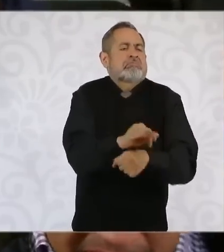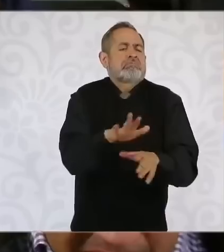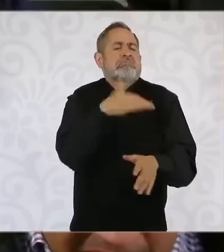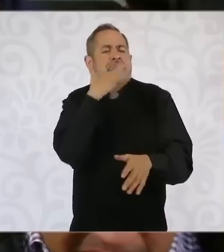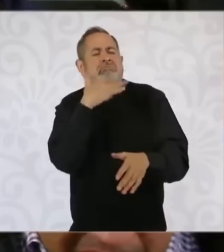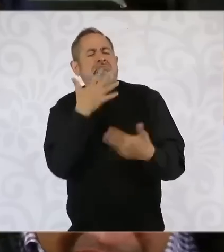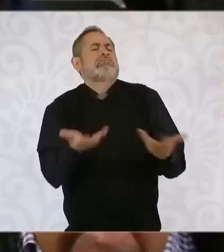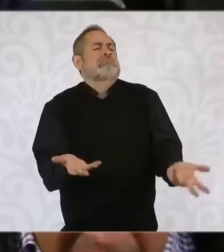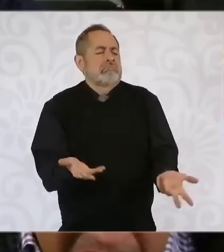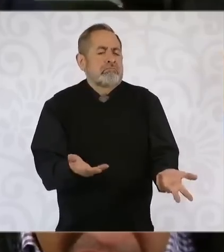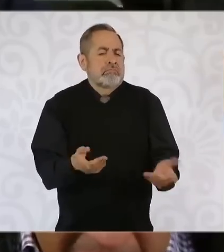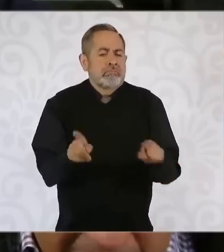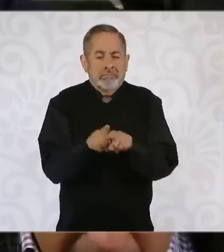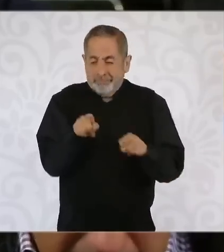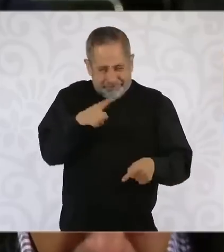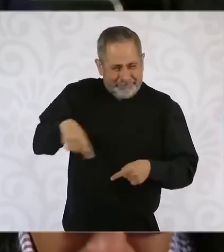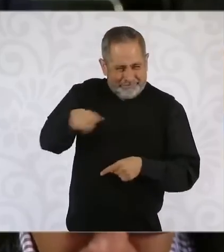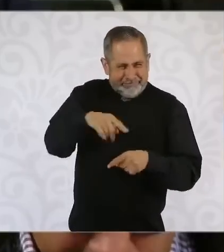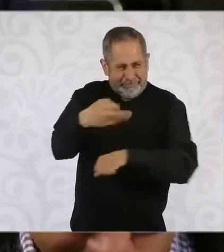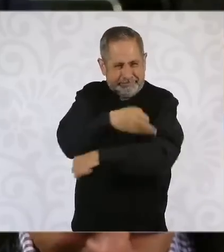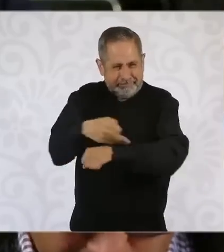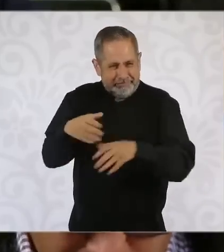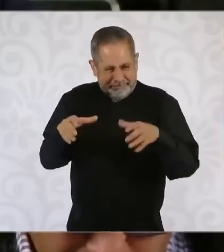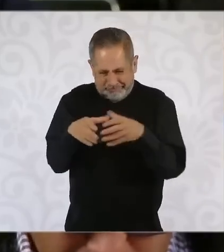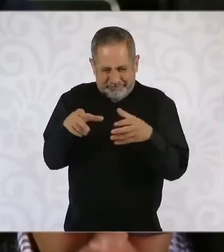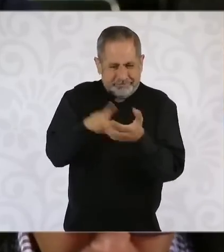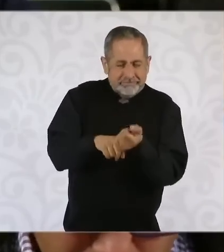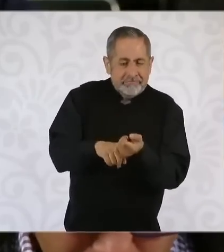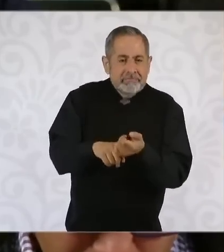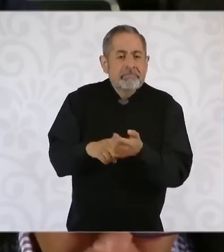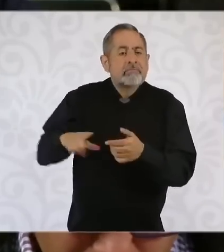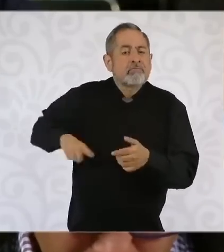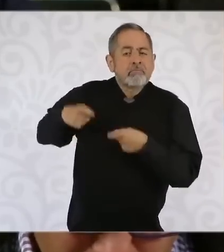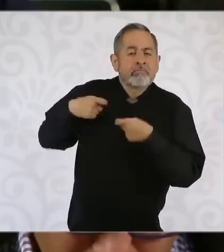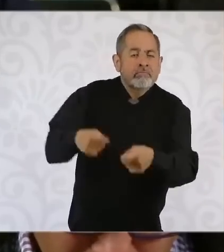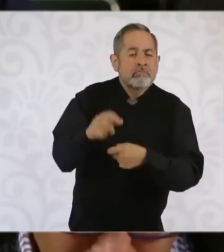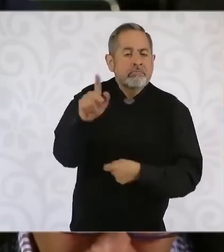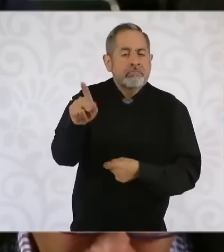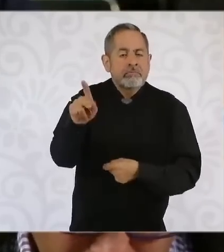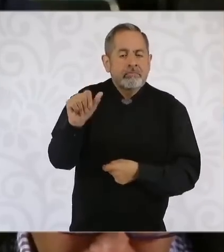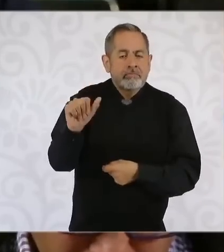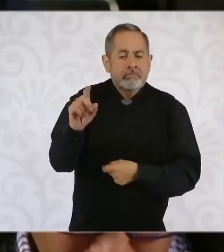a los todas estas personas vienen del gobierno de padres el gobierno de padres formó un equipo